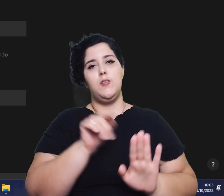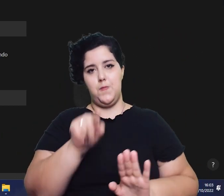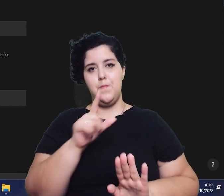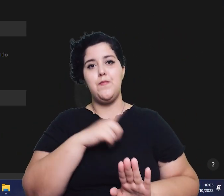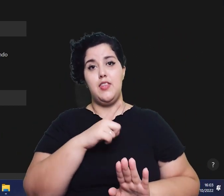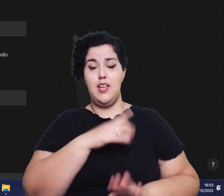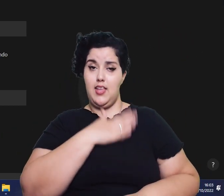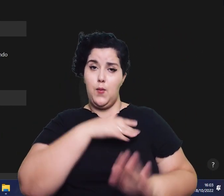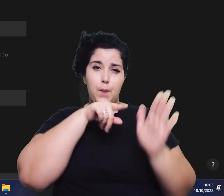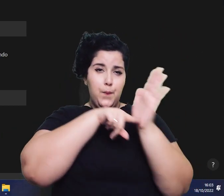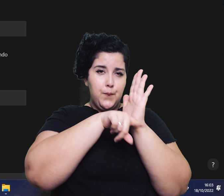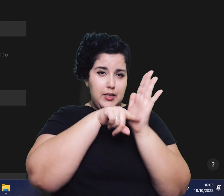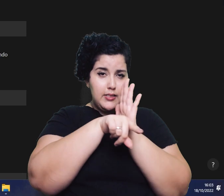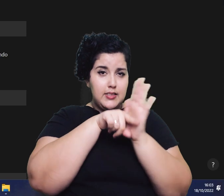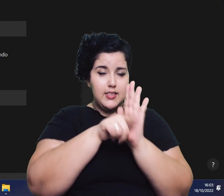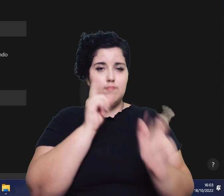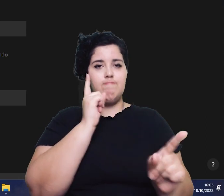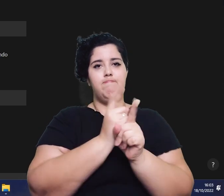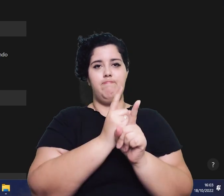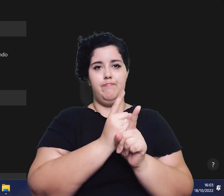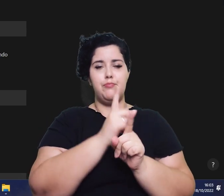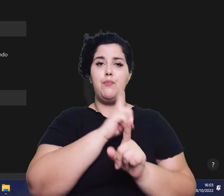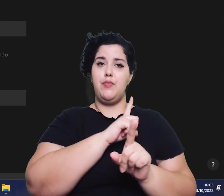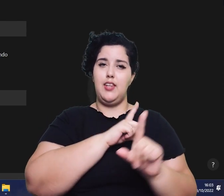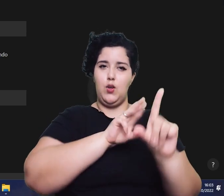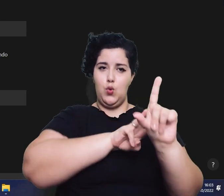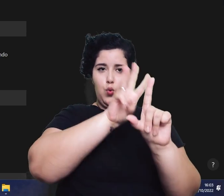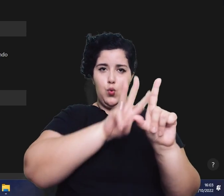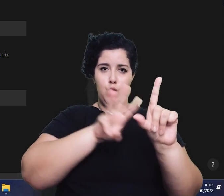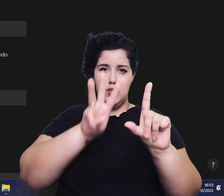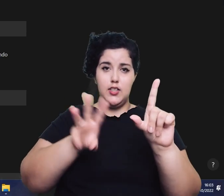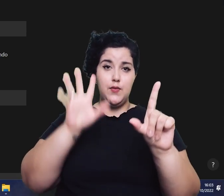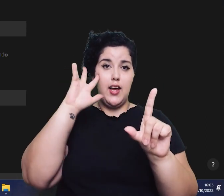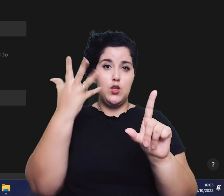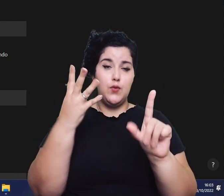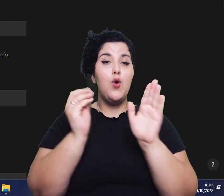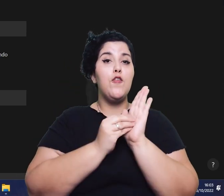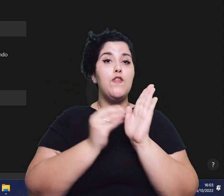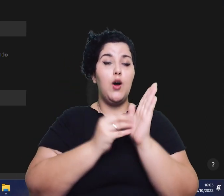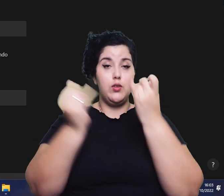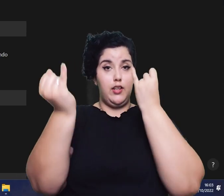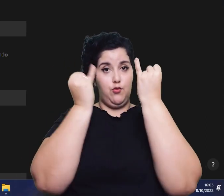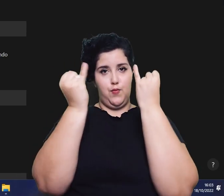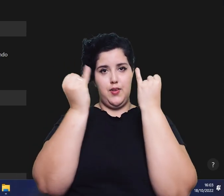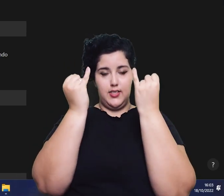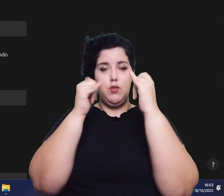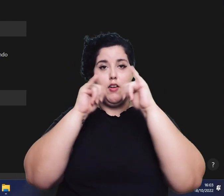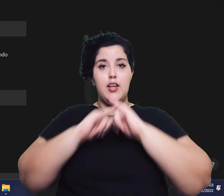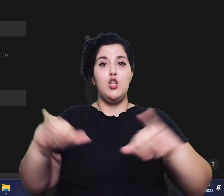diretamente das minhas pesquisas. Além disso, o site, o projeto deve resolver a falta de informação confiável, ajudar